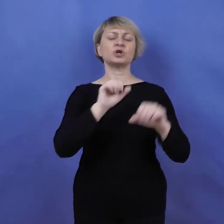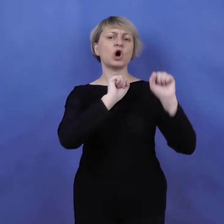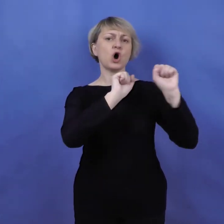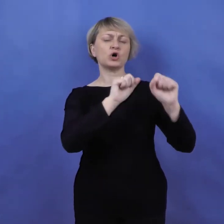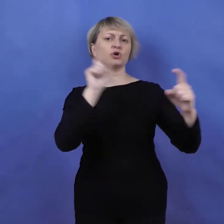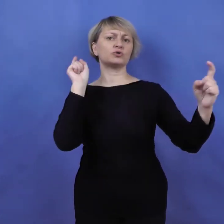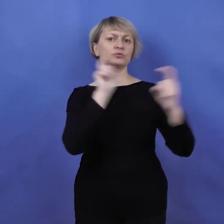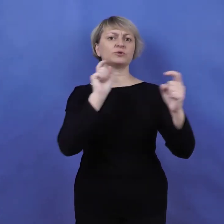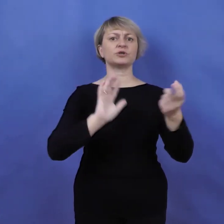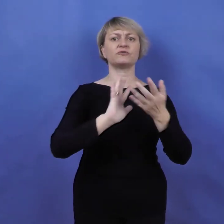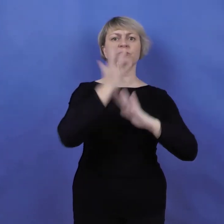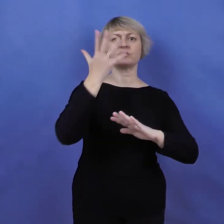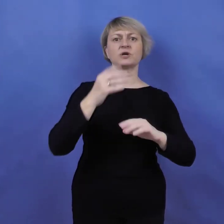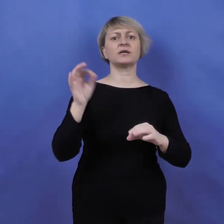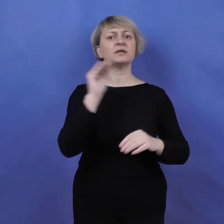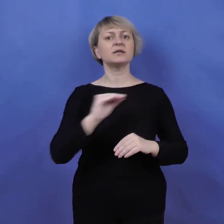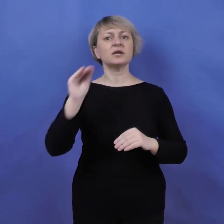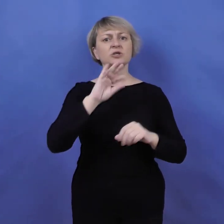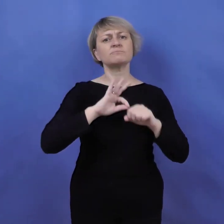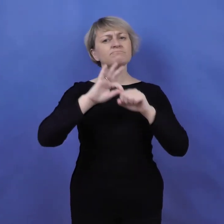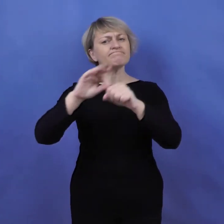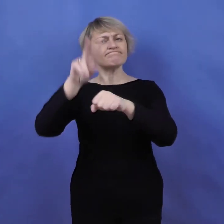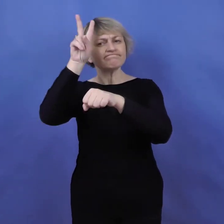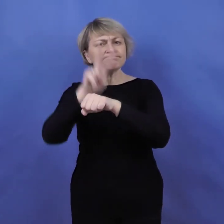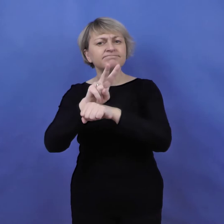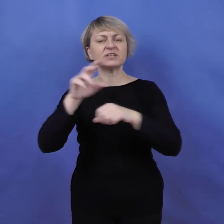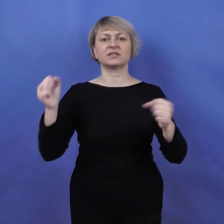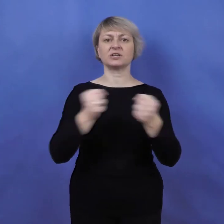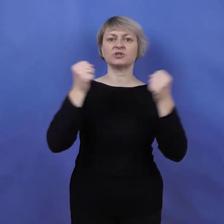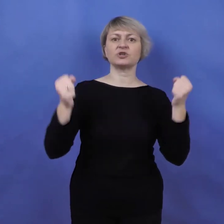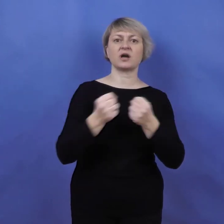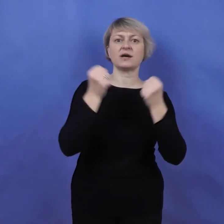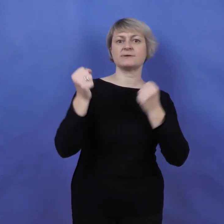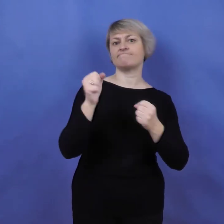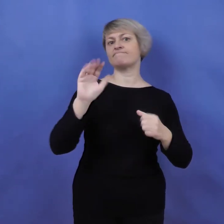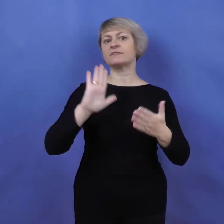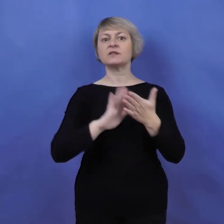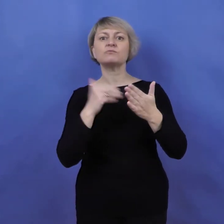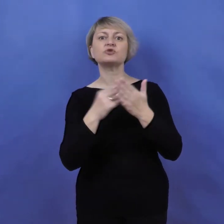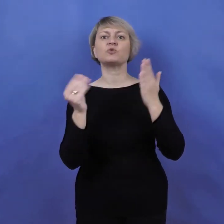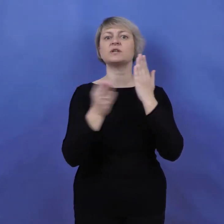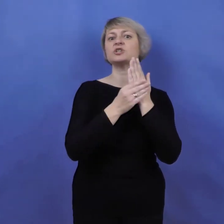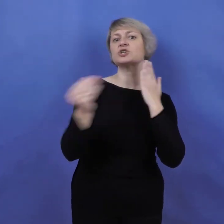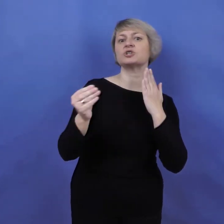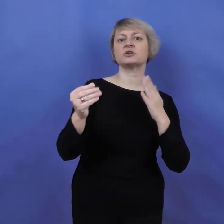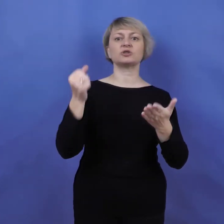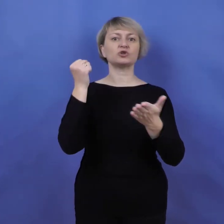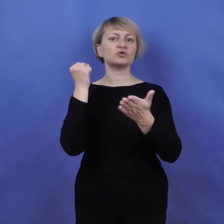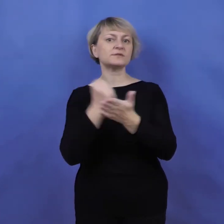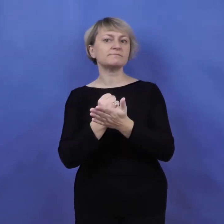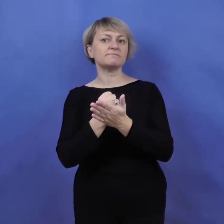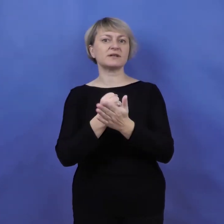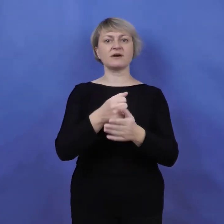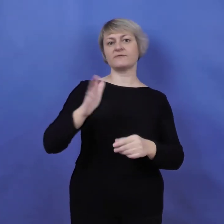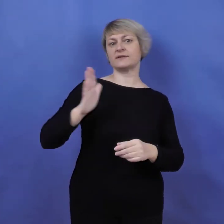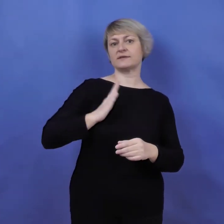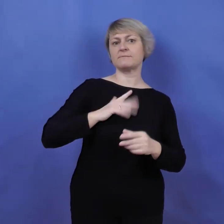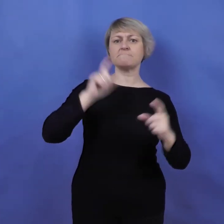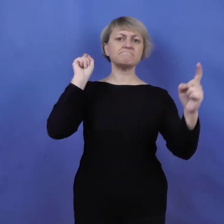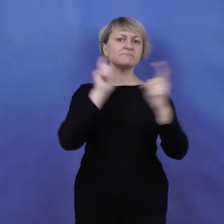oraz prowadzenie nadzoru nad działalnością rzeczoznawców do spraw zabezpieczeń przeciwpożarowych,